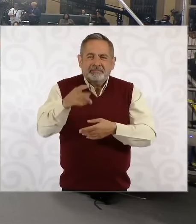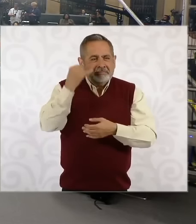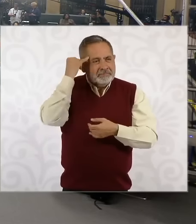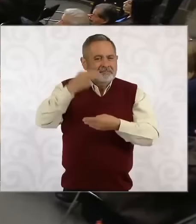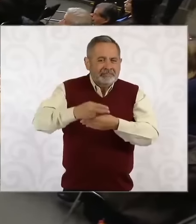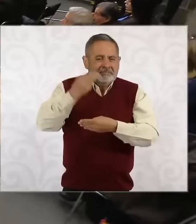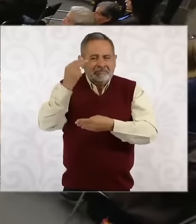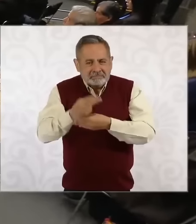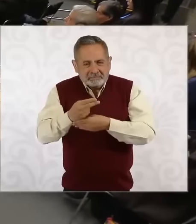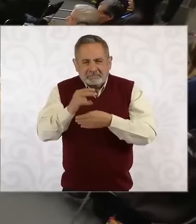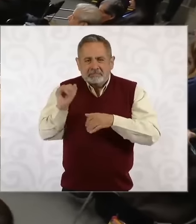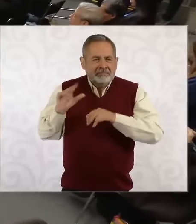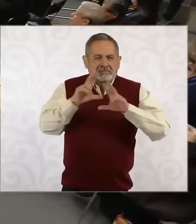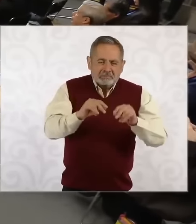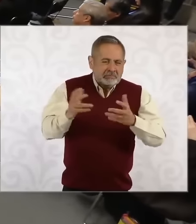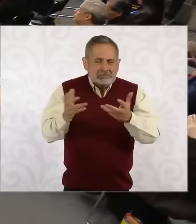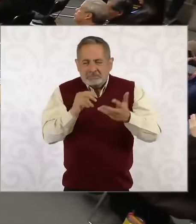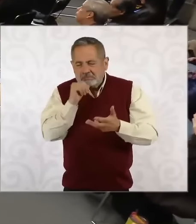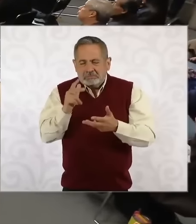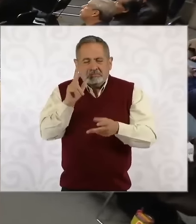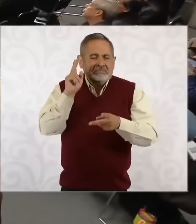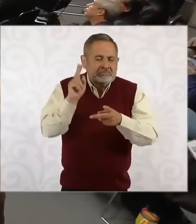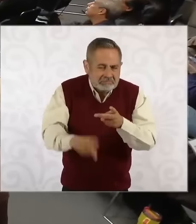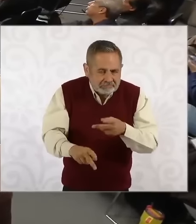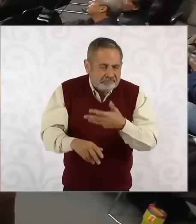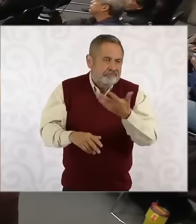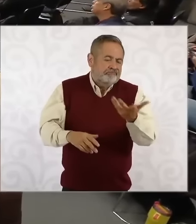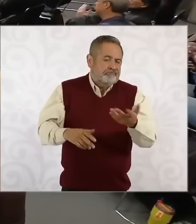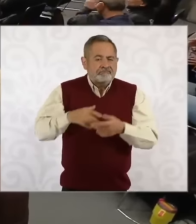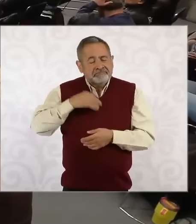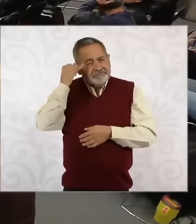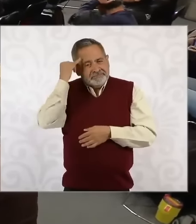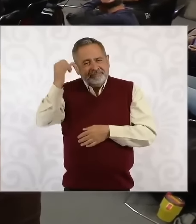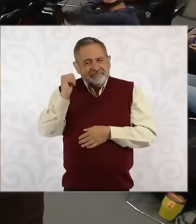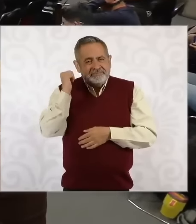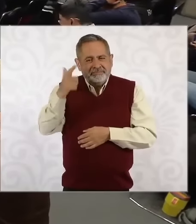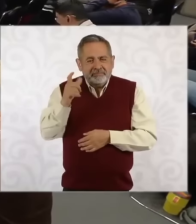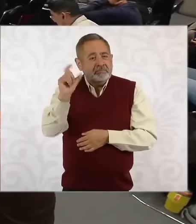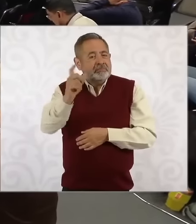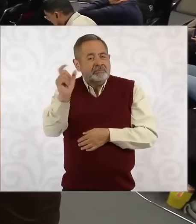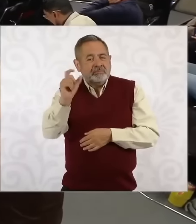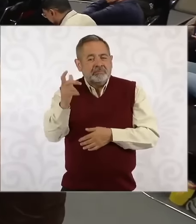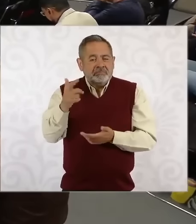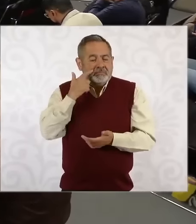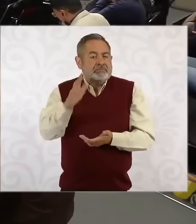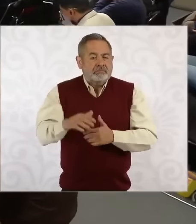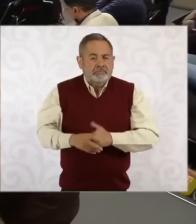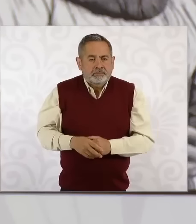finalmente no se hizo, bueno, se detuvo. ¿Tienen una idea de para cuándo o vamos a verlo con Rocío